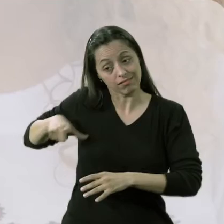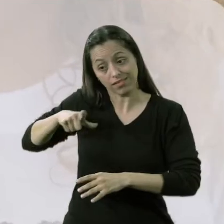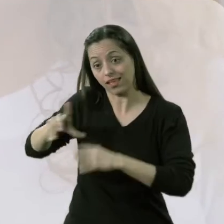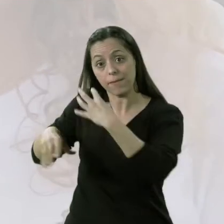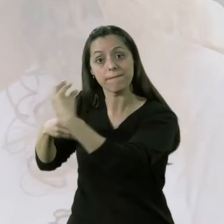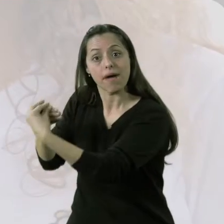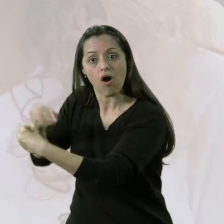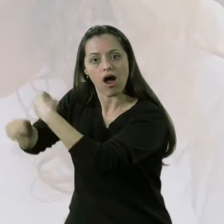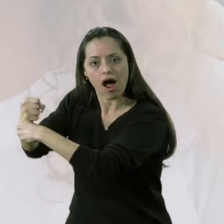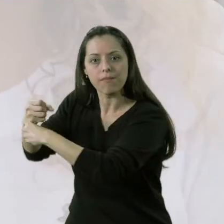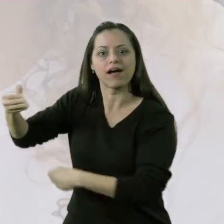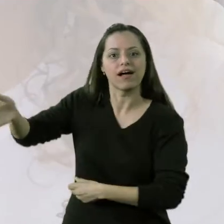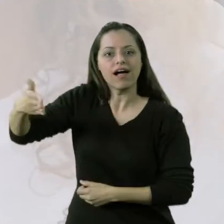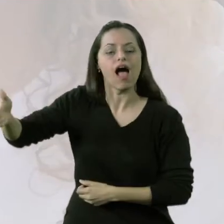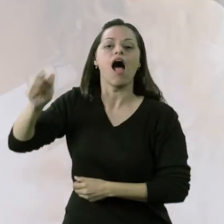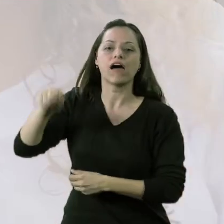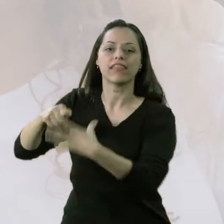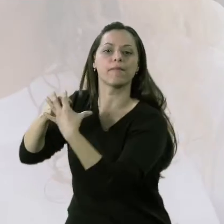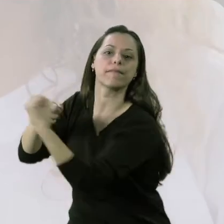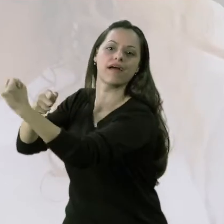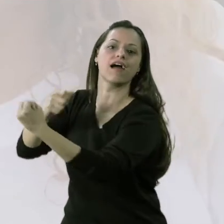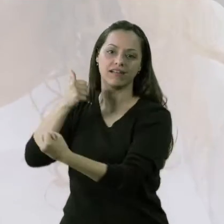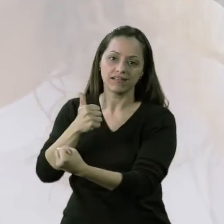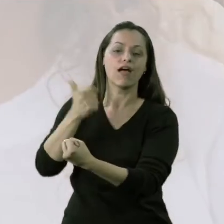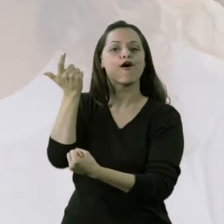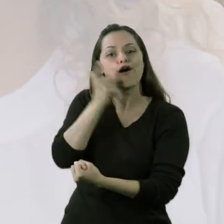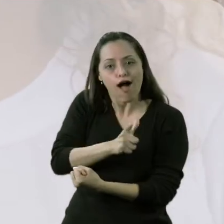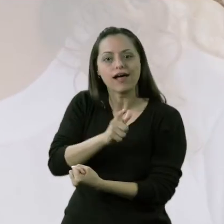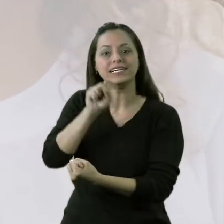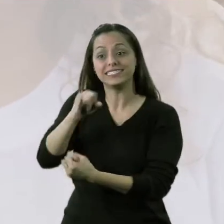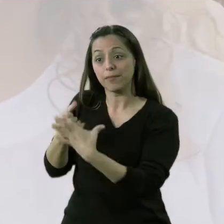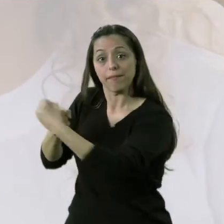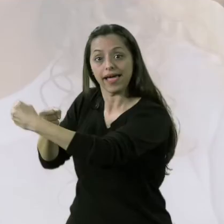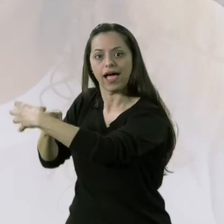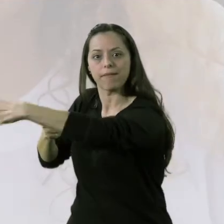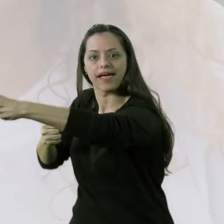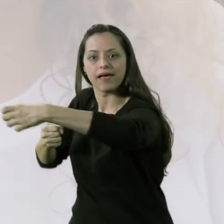“tia, não coloca o rabinho nas costas, coloca na mão que fica mais fácil de pegar, e quando pegar faz a corrente”.